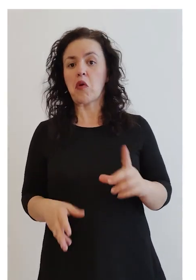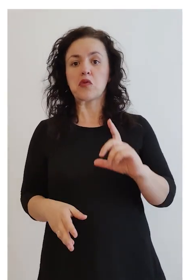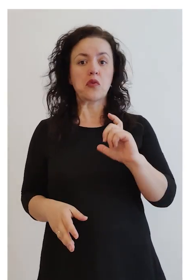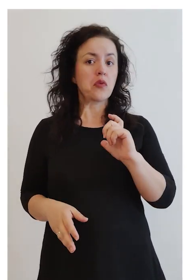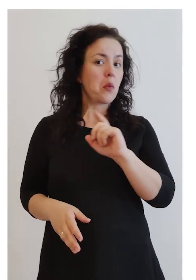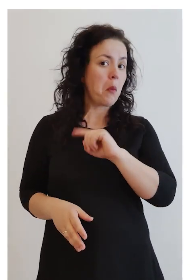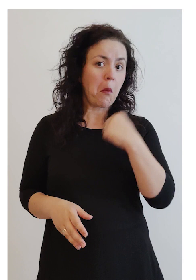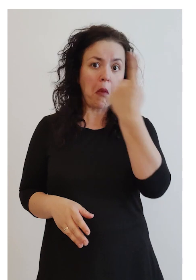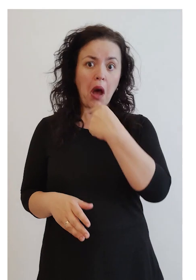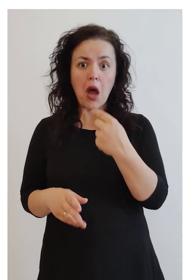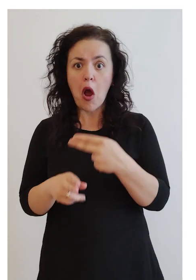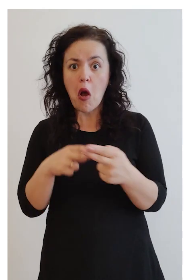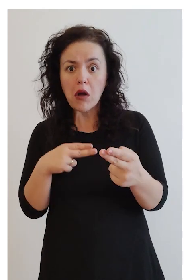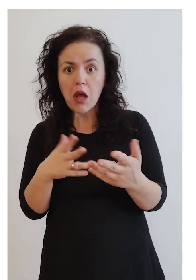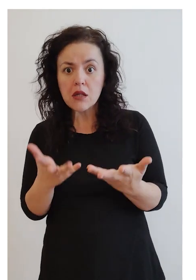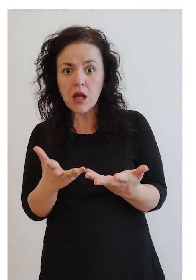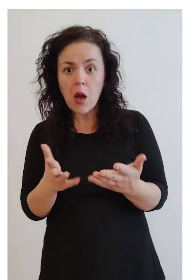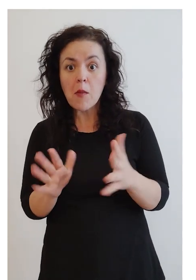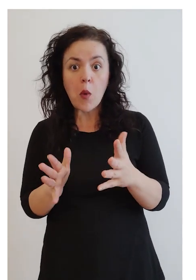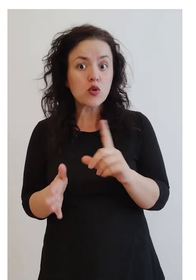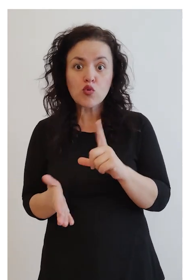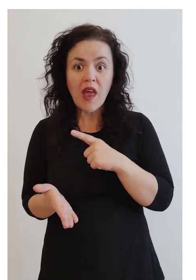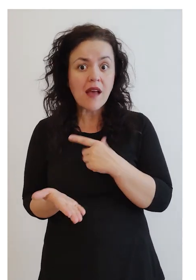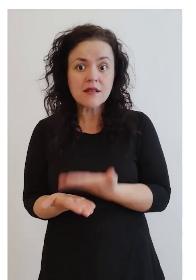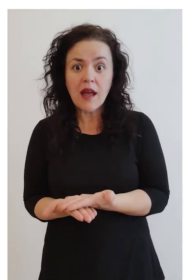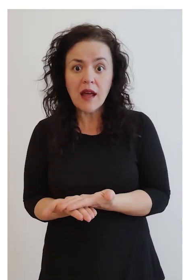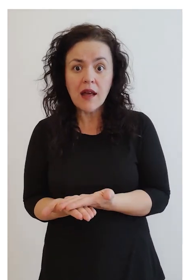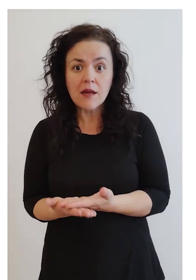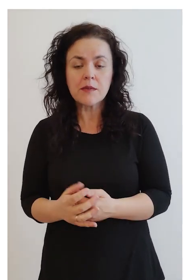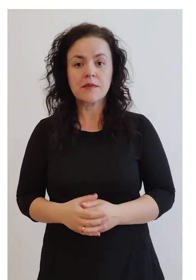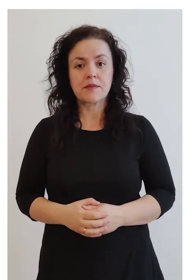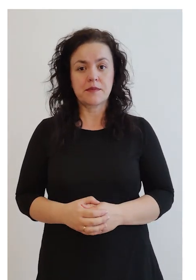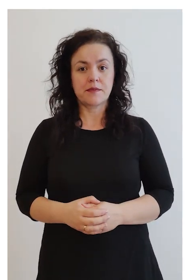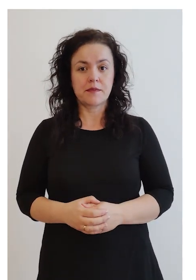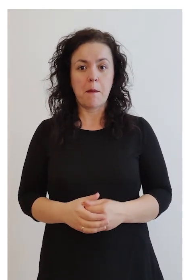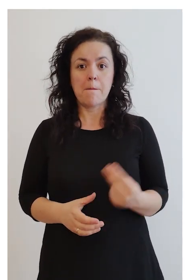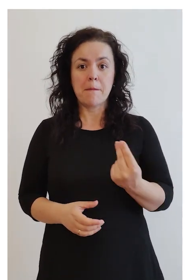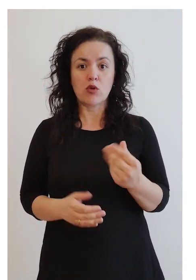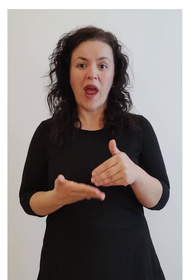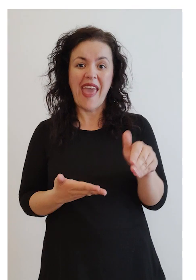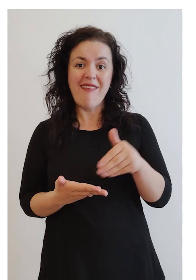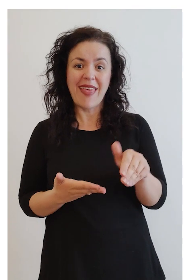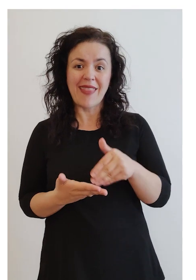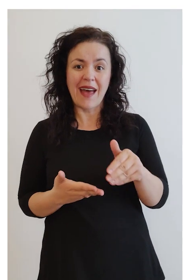Pentru a evita infracțiunea, poate ajuta să gândești ca un infractor.